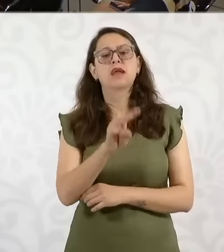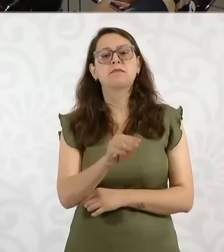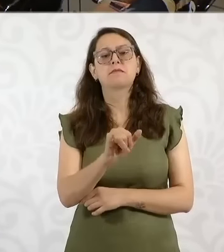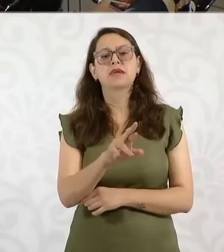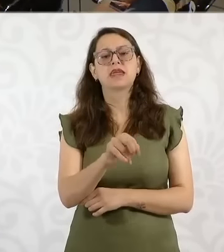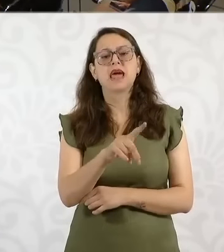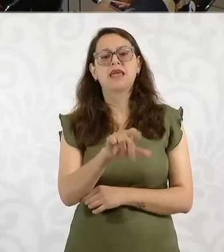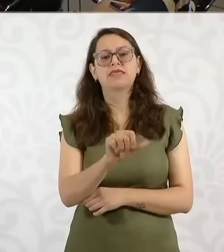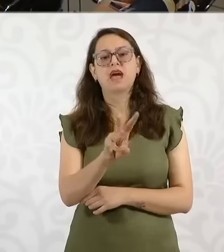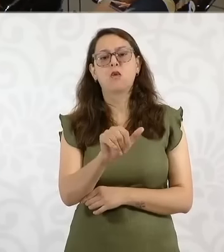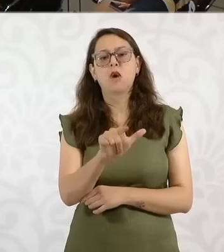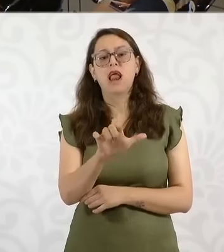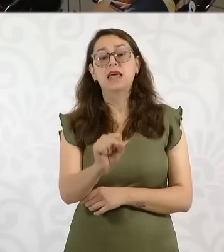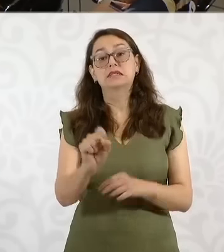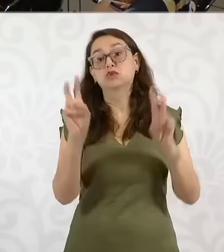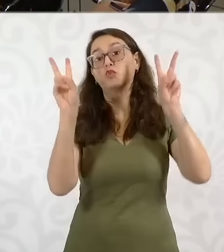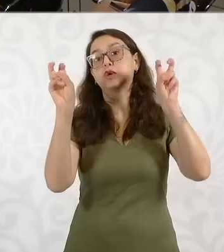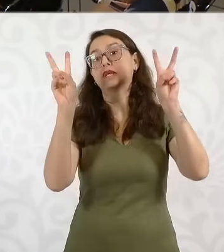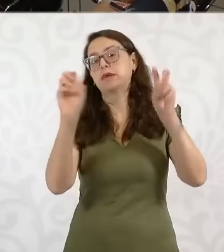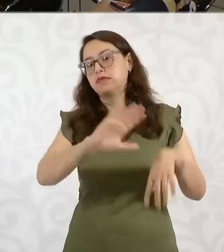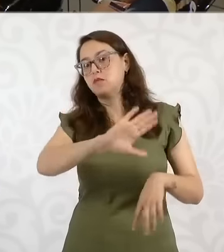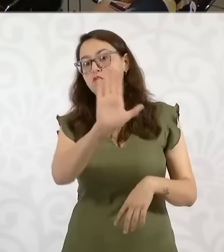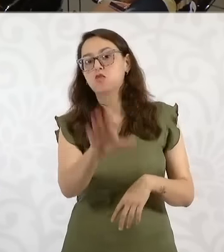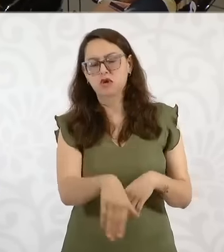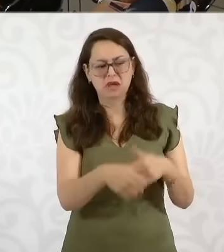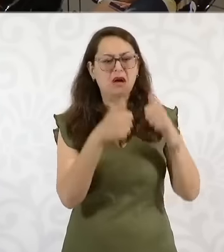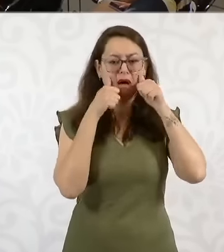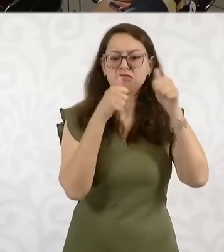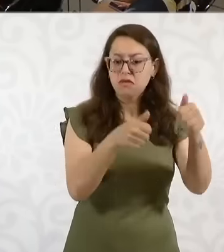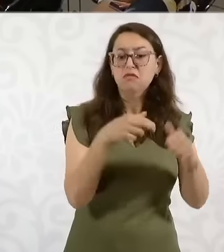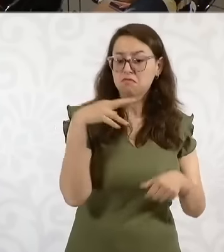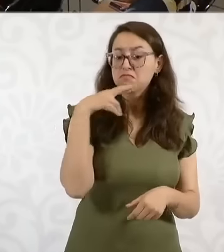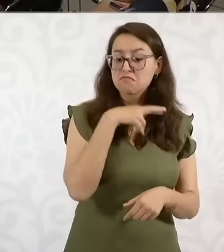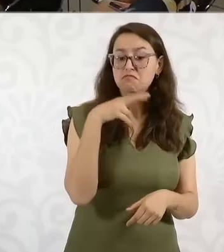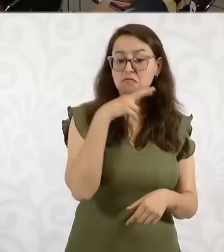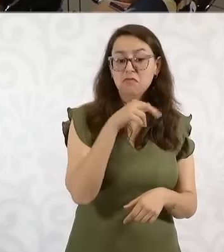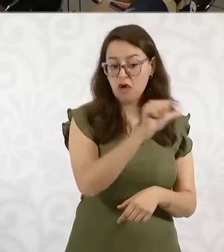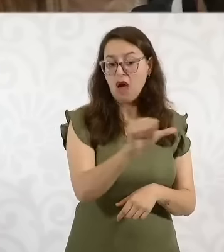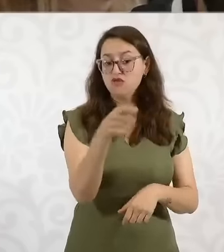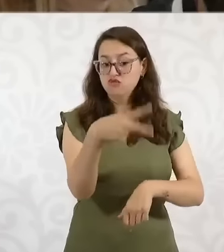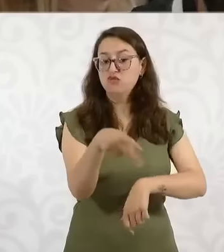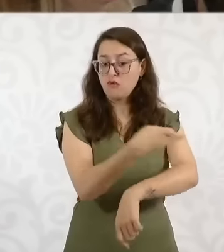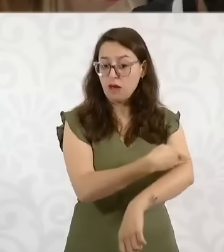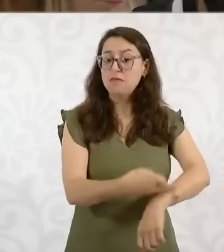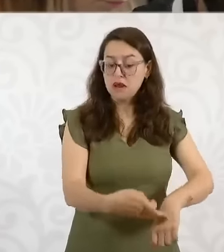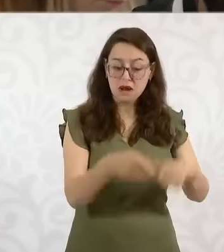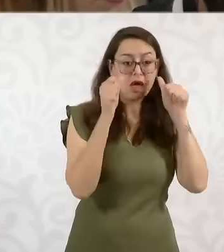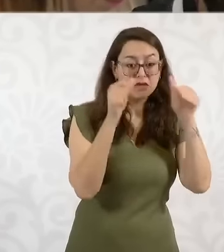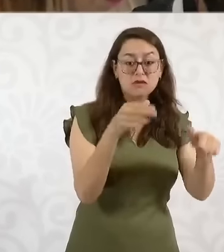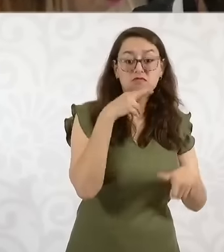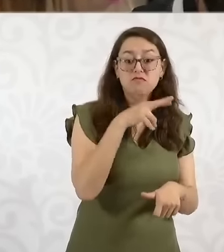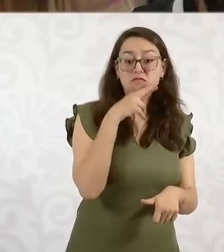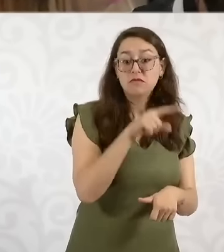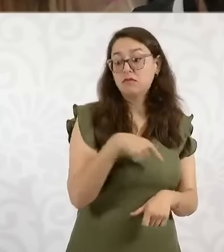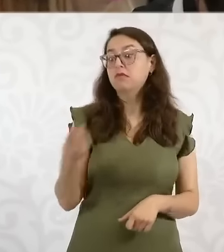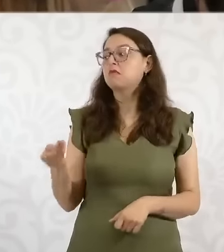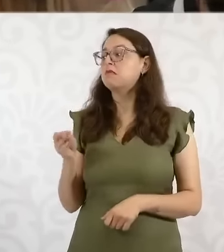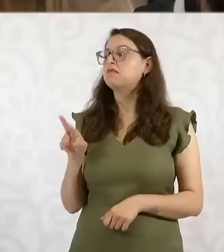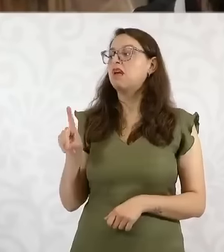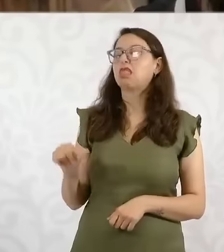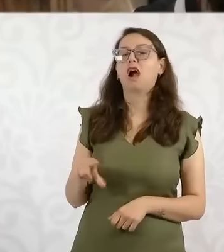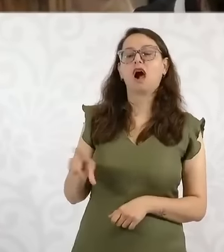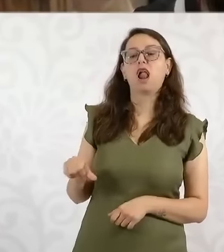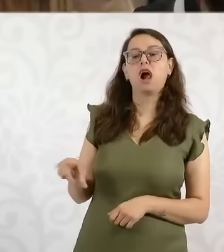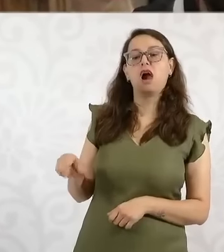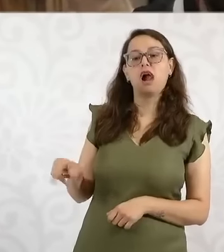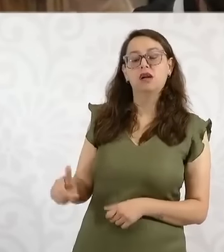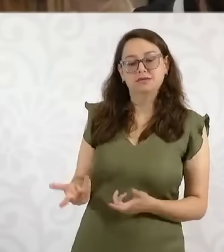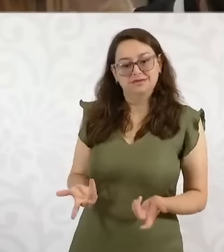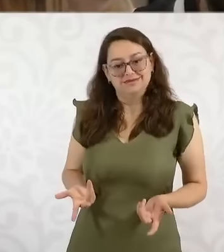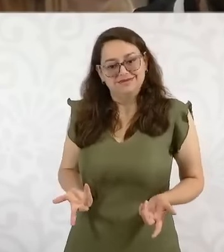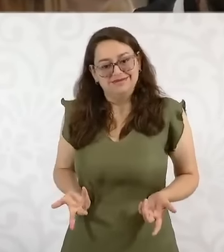fallecida. Y a ellos les da audiencia, pero a las abogadas de Brenda Quevedo no. Quisiéramos saber